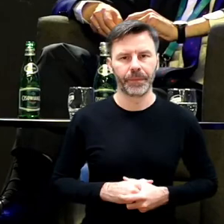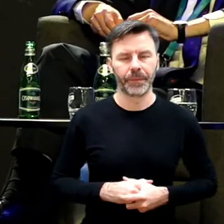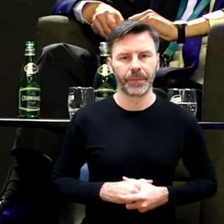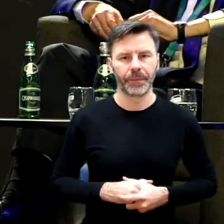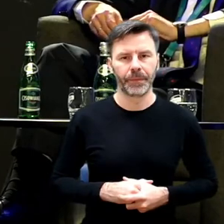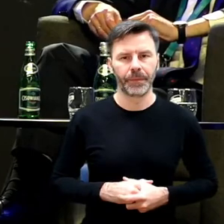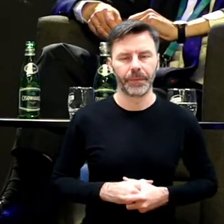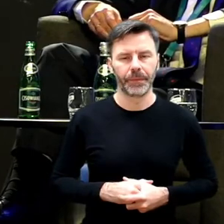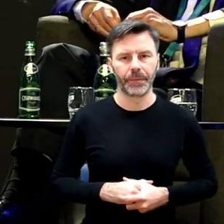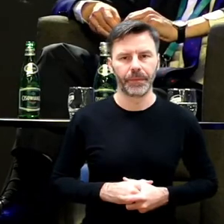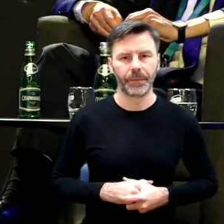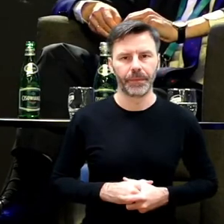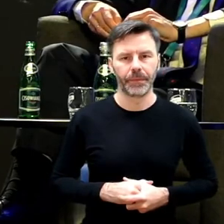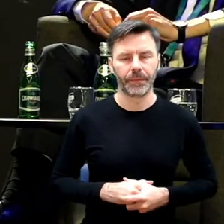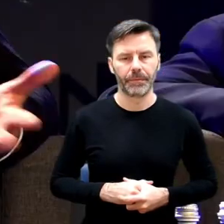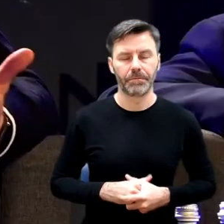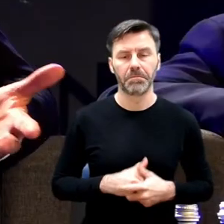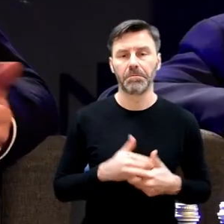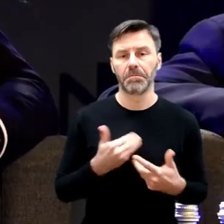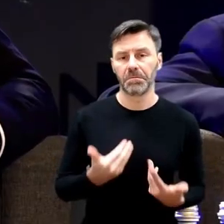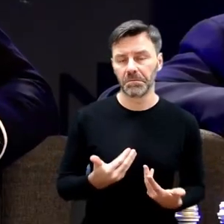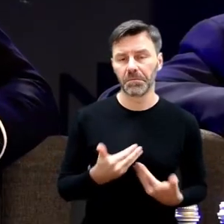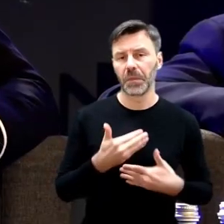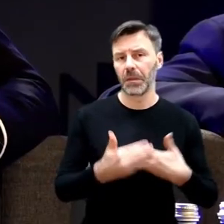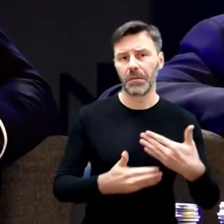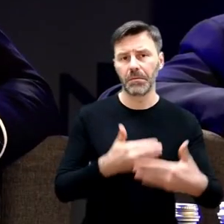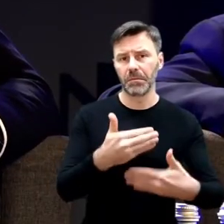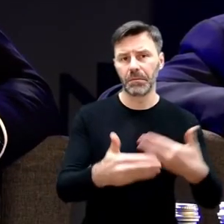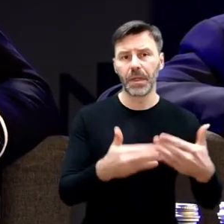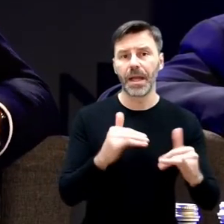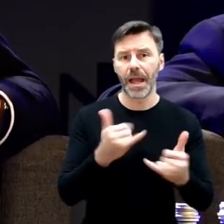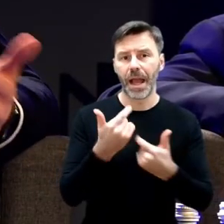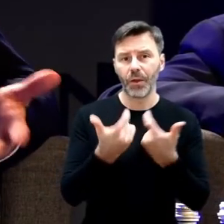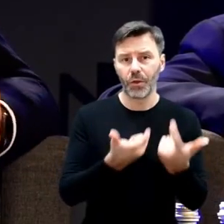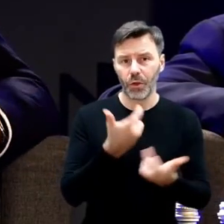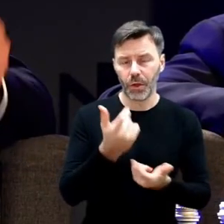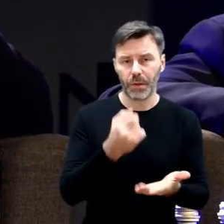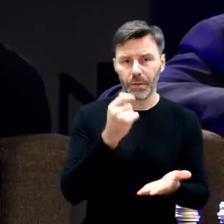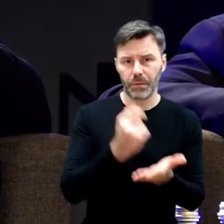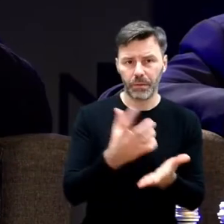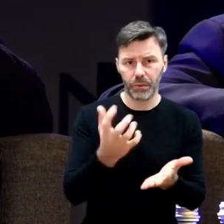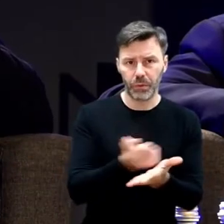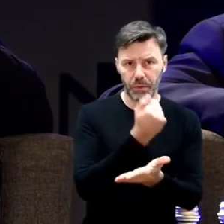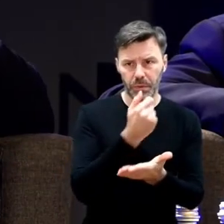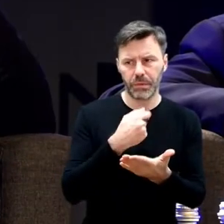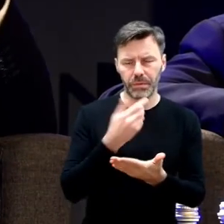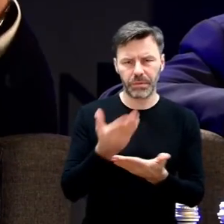Sama procedura jest bardzo prosta, bo wystarczy złożyć wniosek w banku, my udostępniamy system informatyczny,